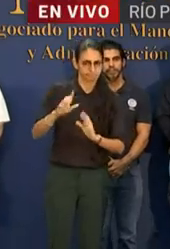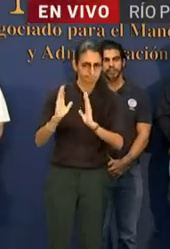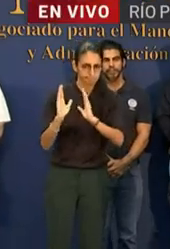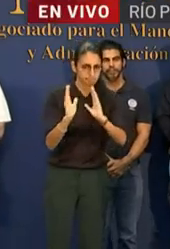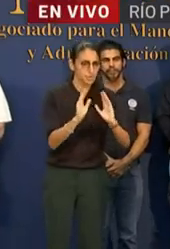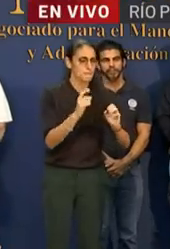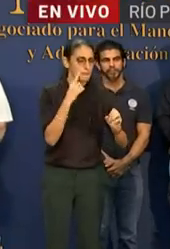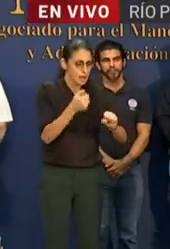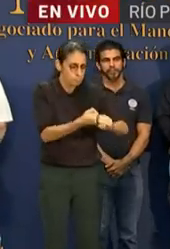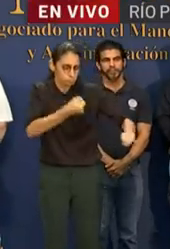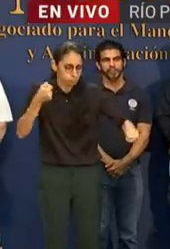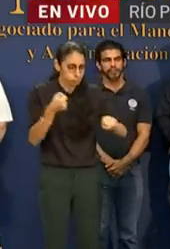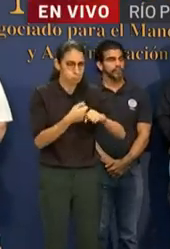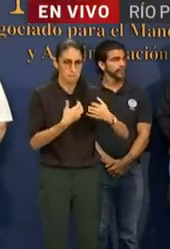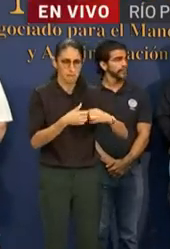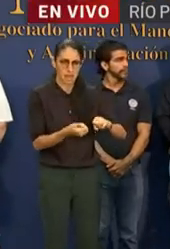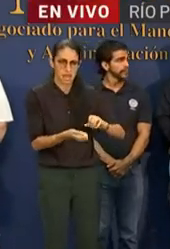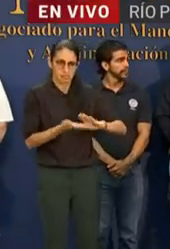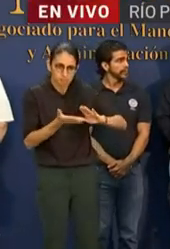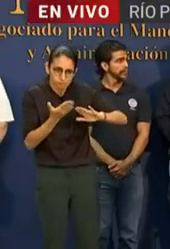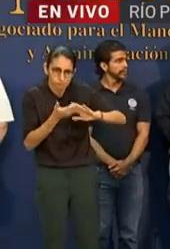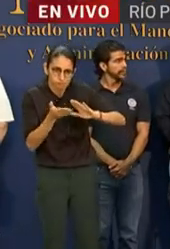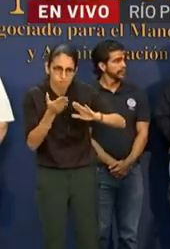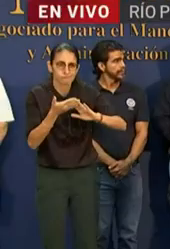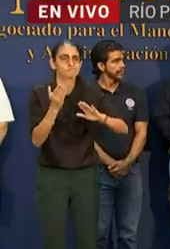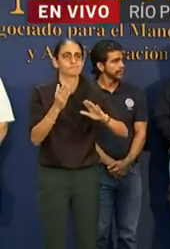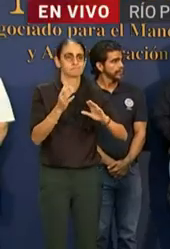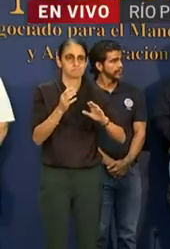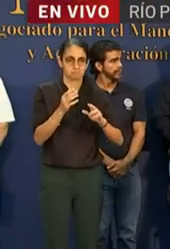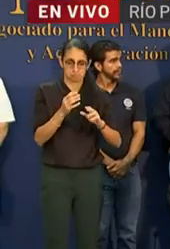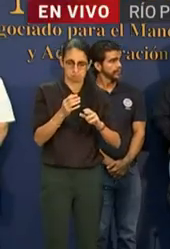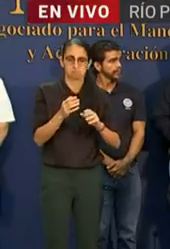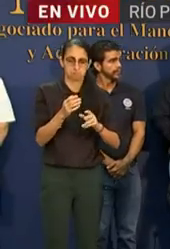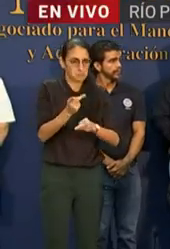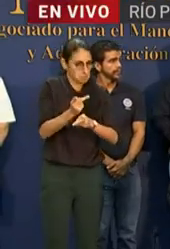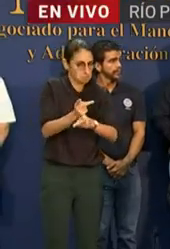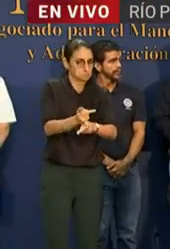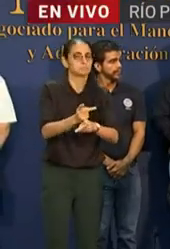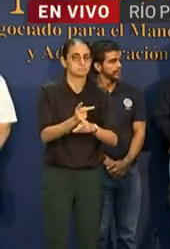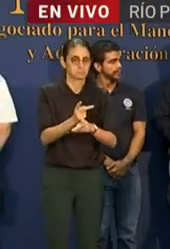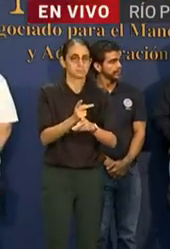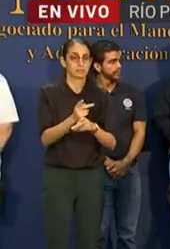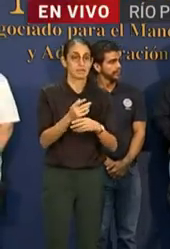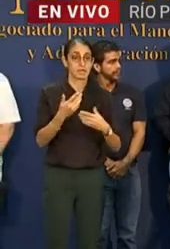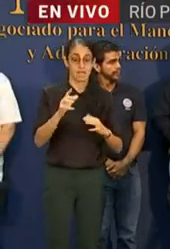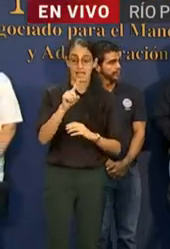UNAS CORRIENTES QUE ACUMULAN Y